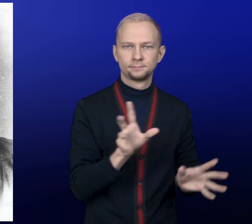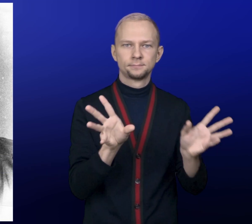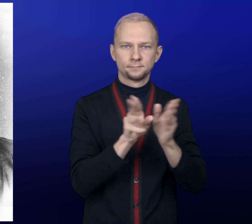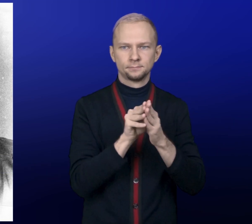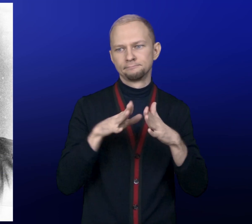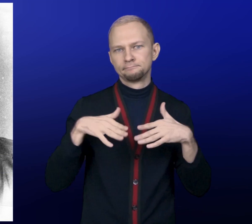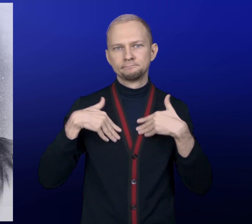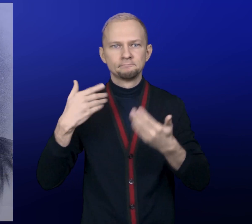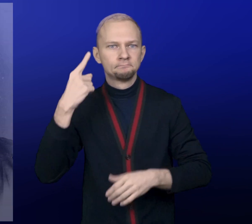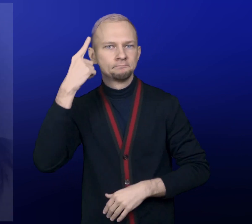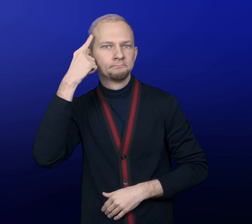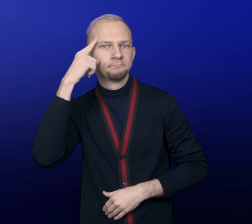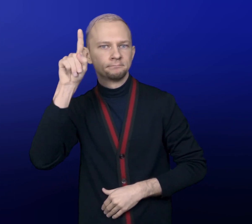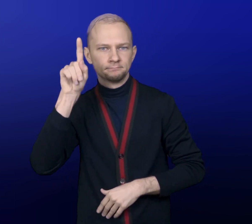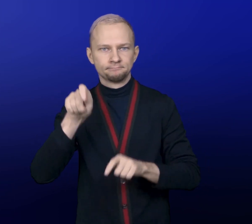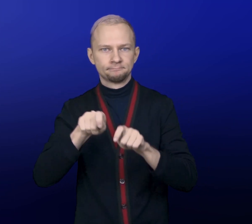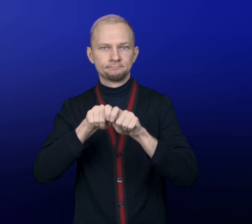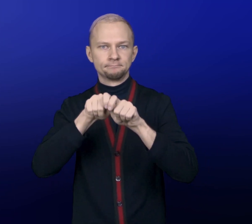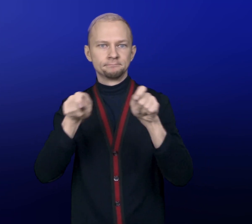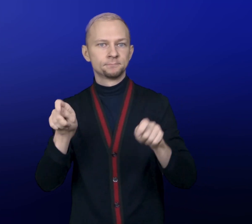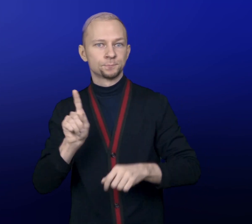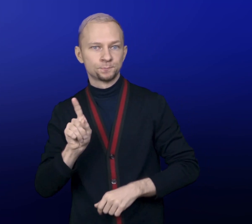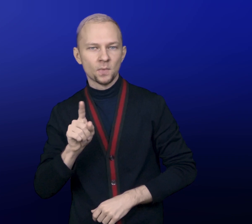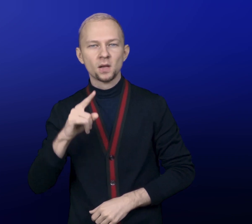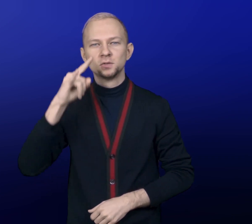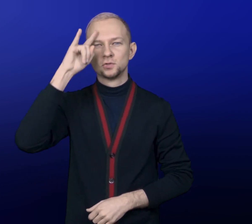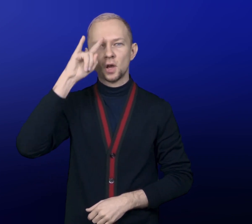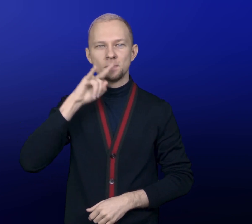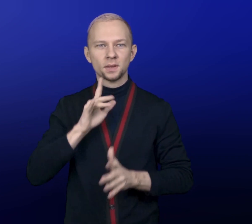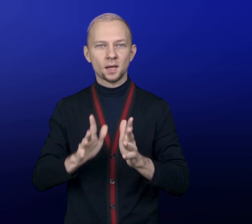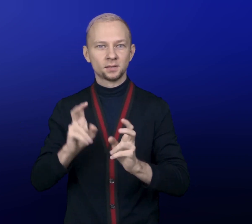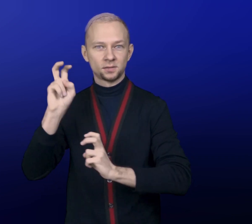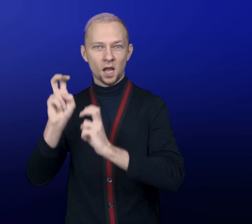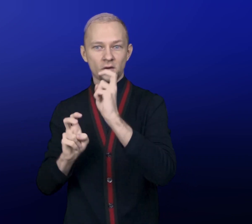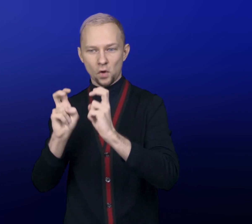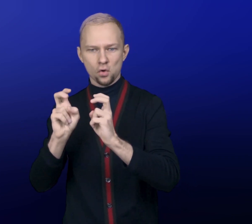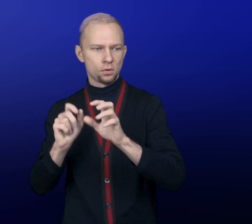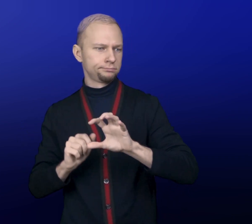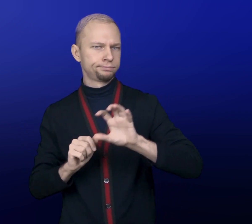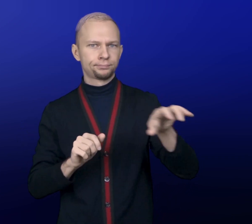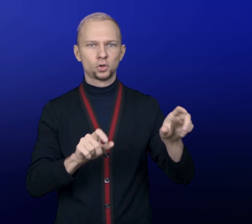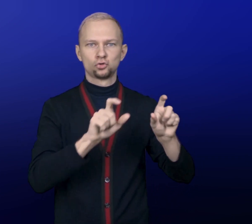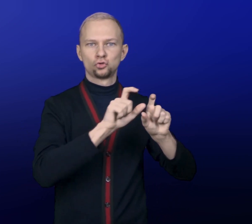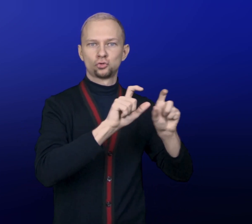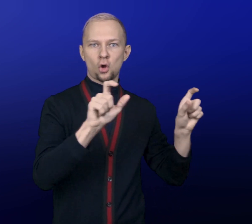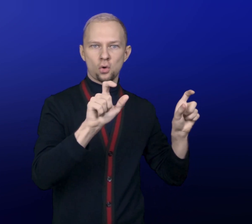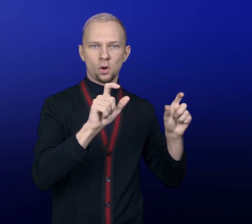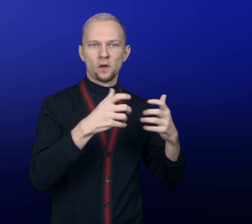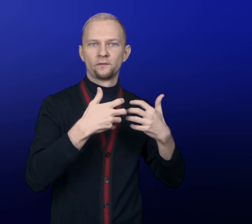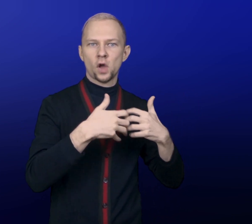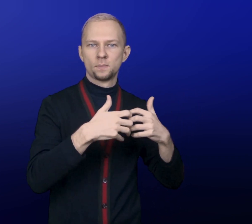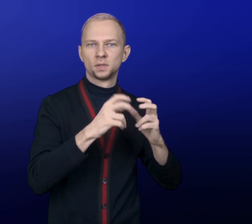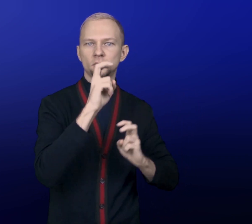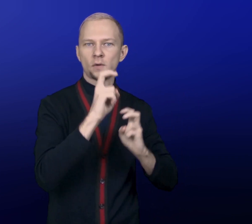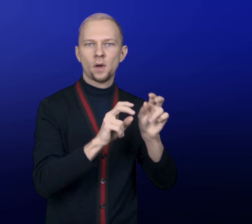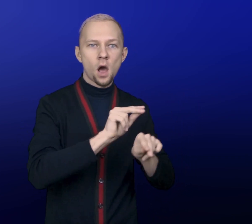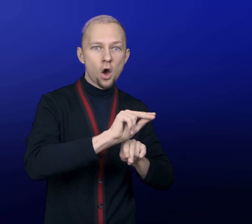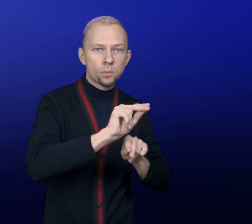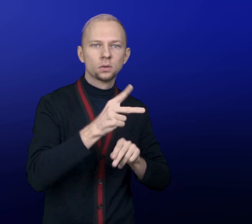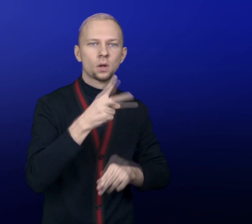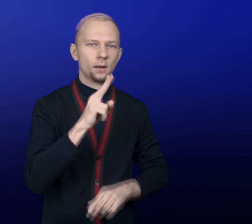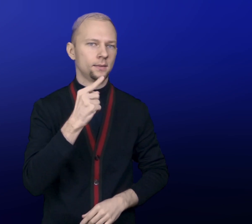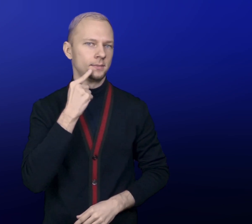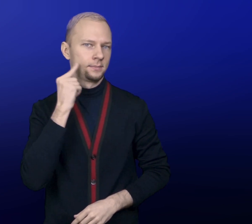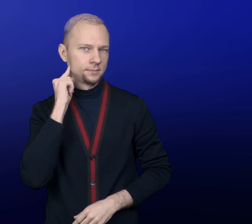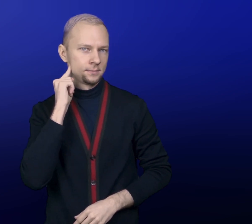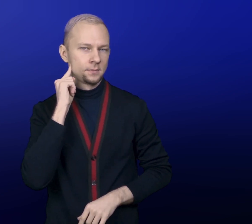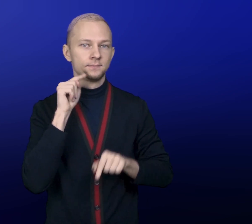выдвинул идею создания при Челябинском тракторном заводе школы фабрично-заводского обучения для глухих,